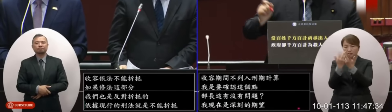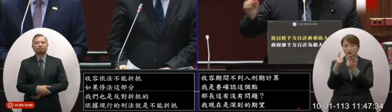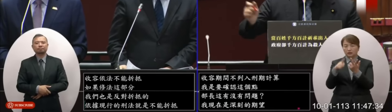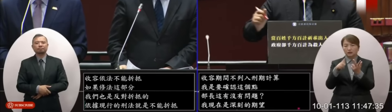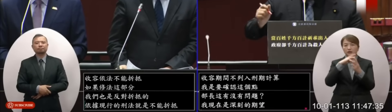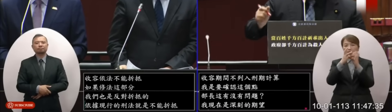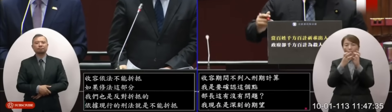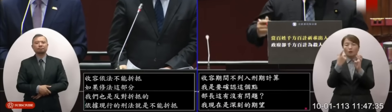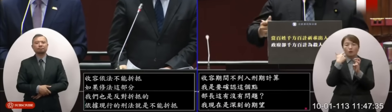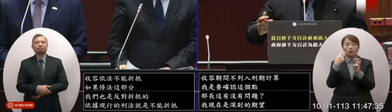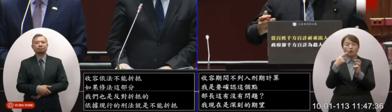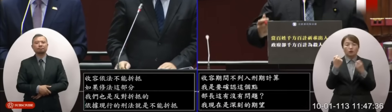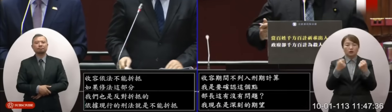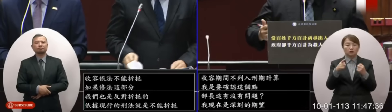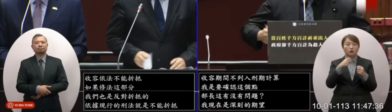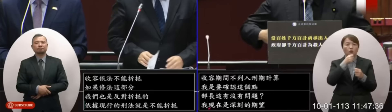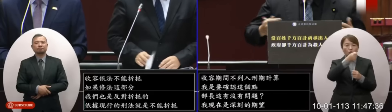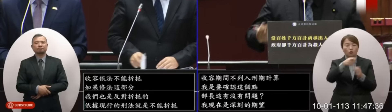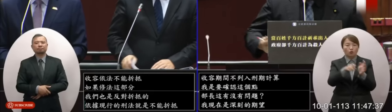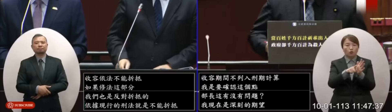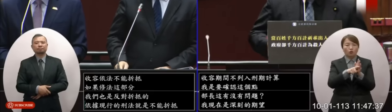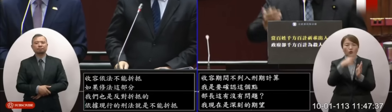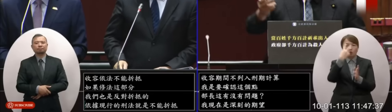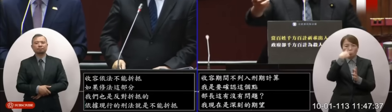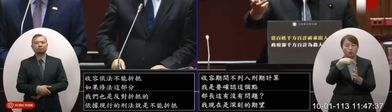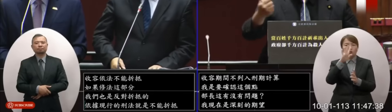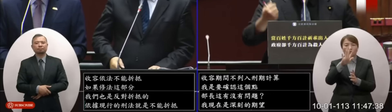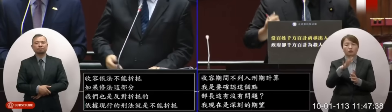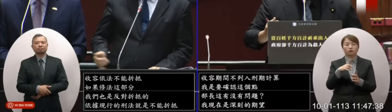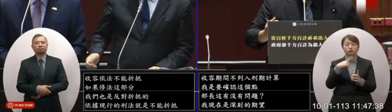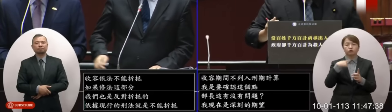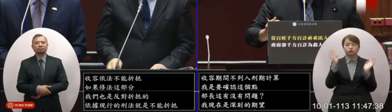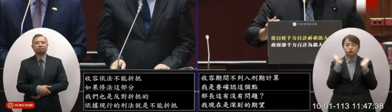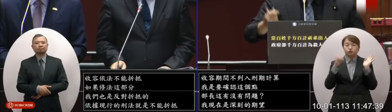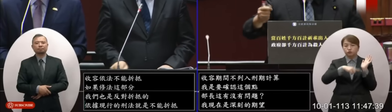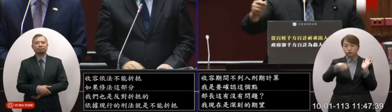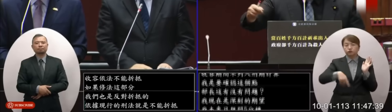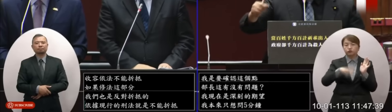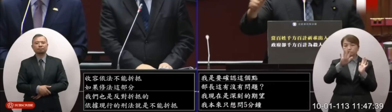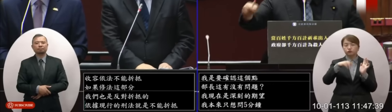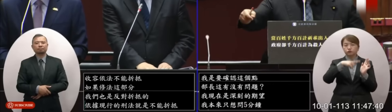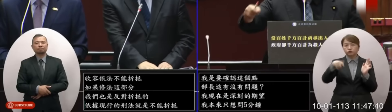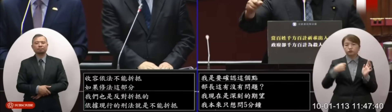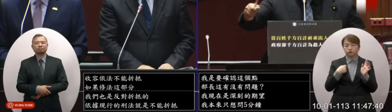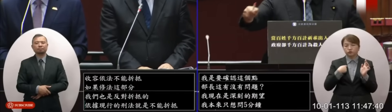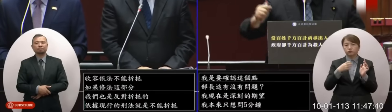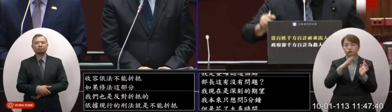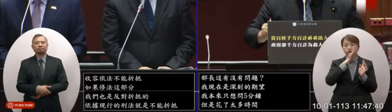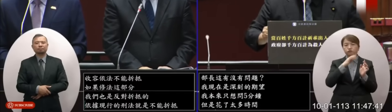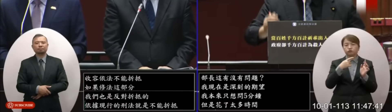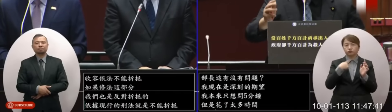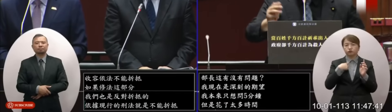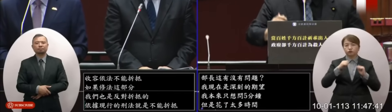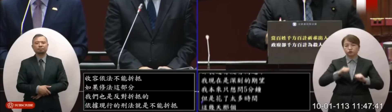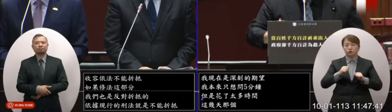他昨天在接受訪問的時候甚至哭出來 我們都有小孩子嘛 我們都知道白髮人送黑髮人 那種心痛